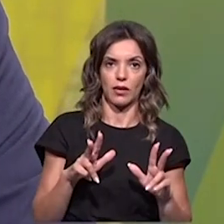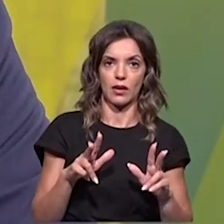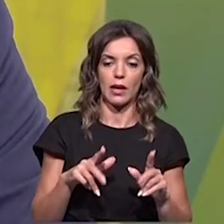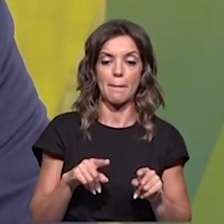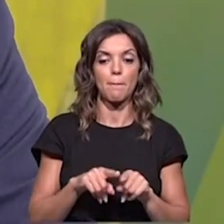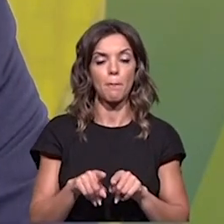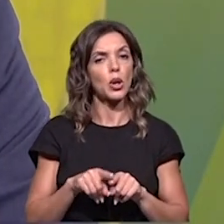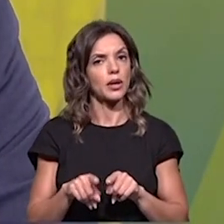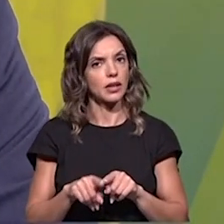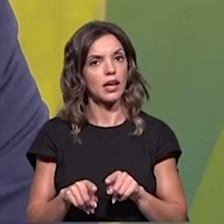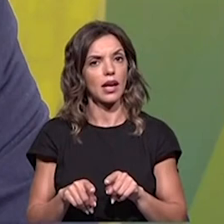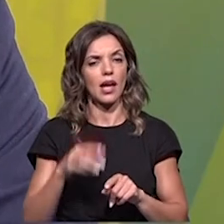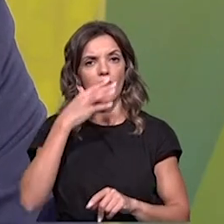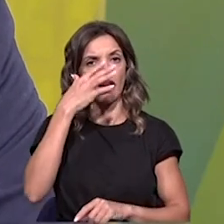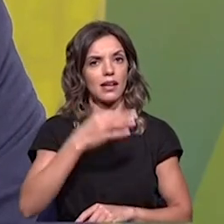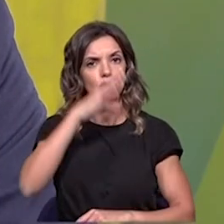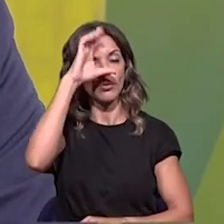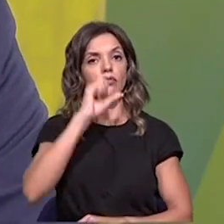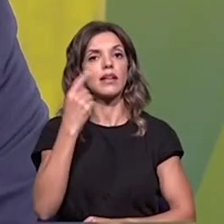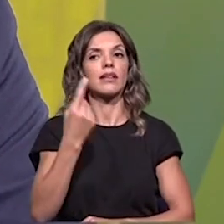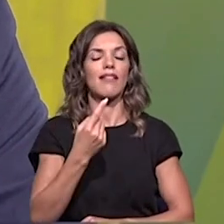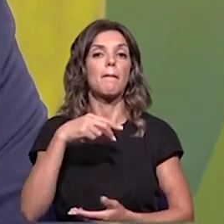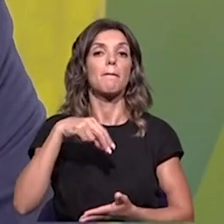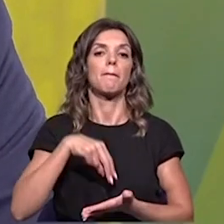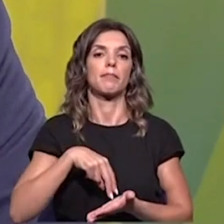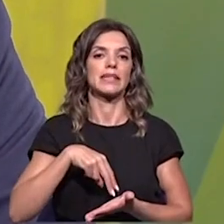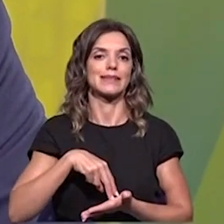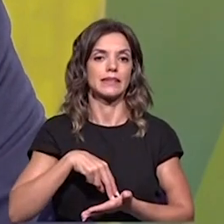acredita que o estado deve estar presente nos tais diversos setores